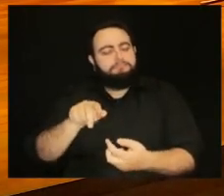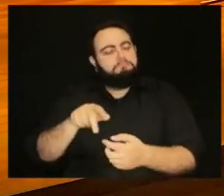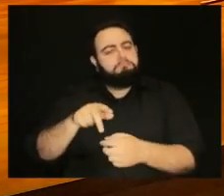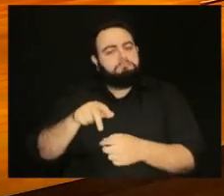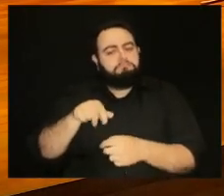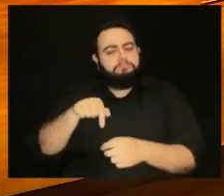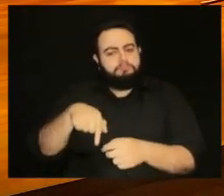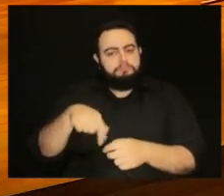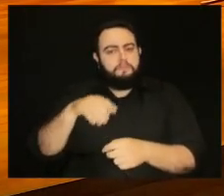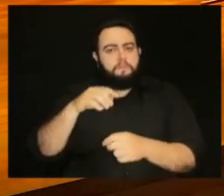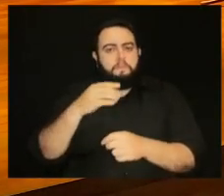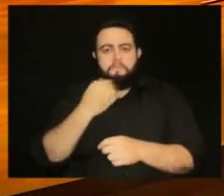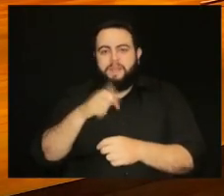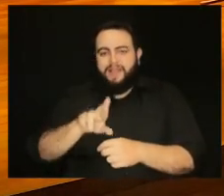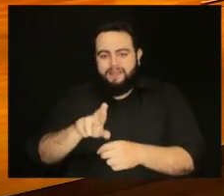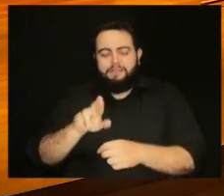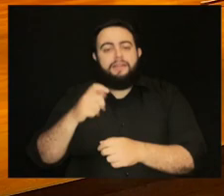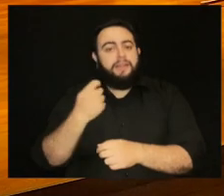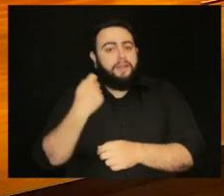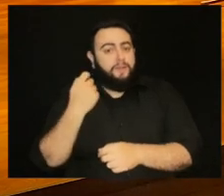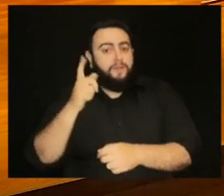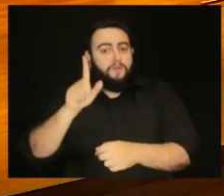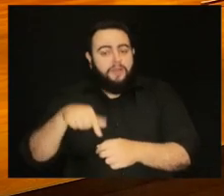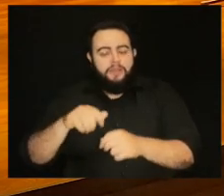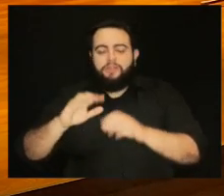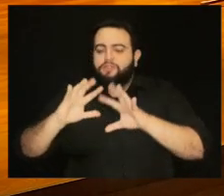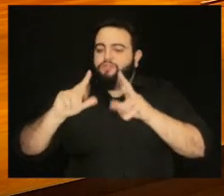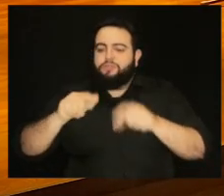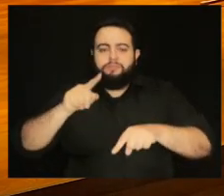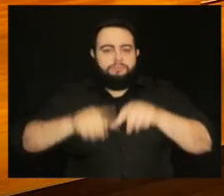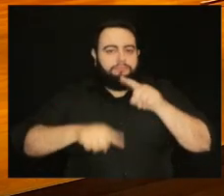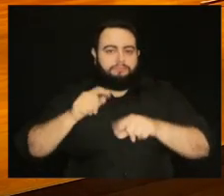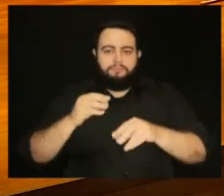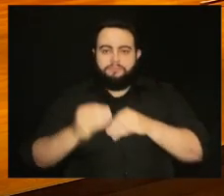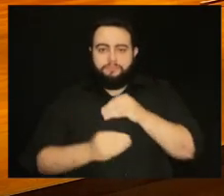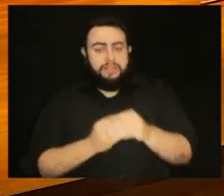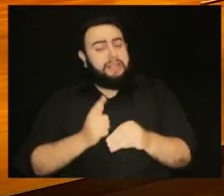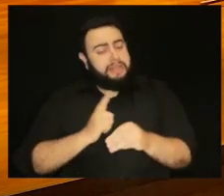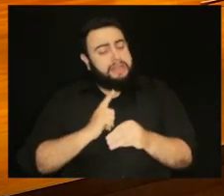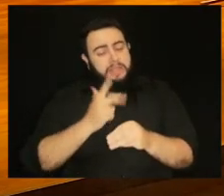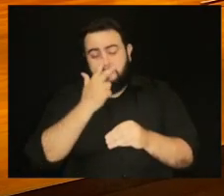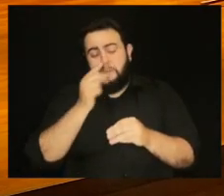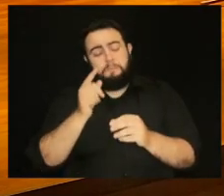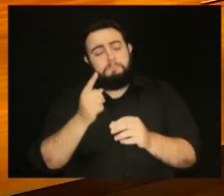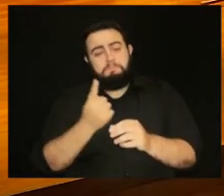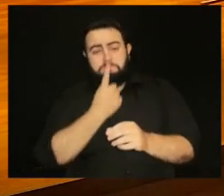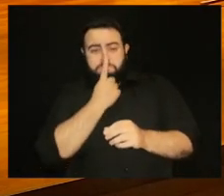com violão, pandeiro e acordeon, ela tem uma levada realmente próxima do samba mas não